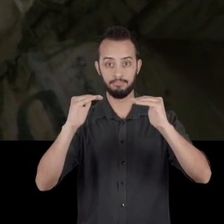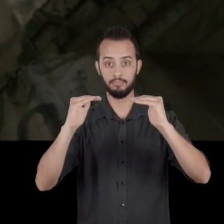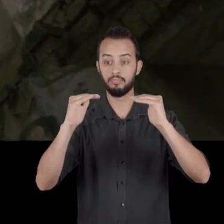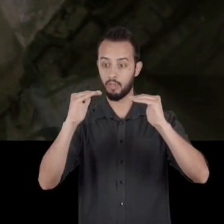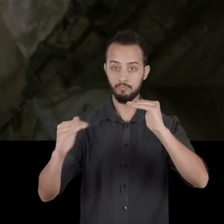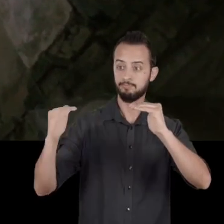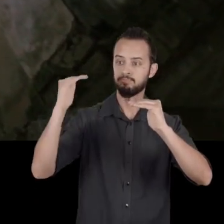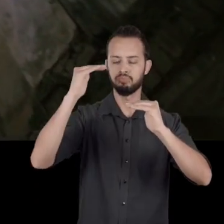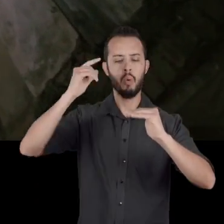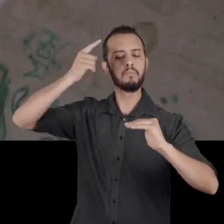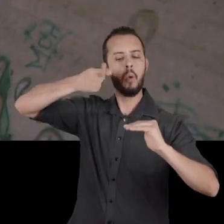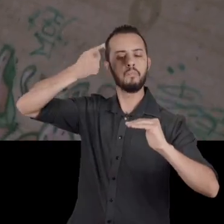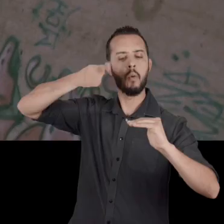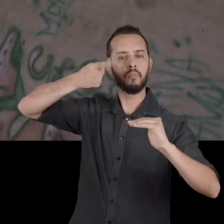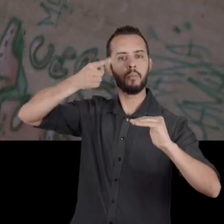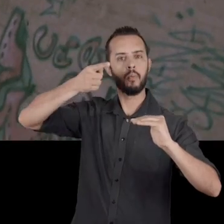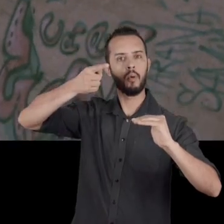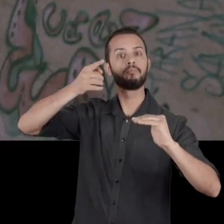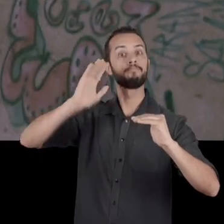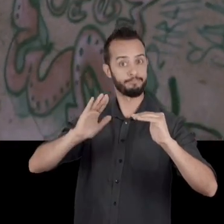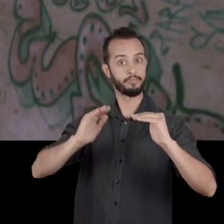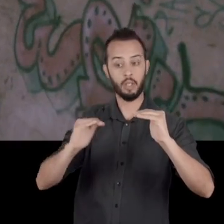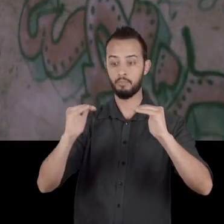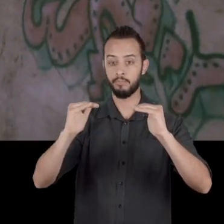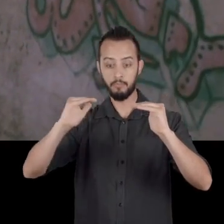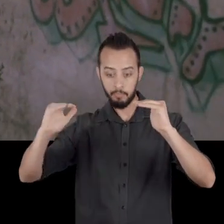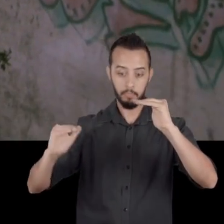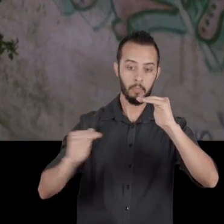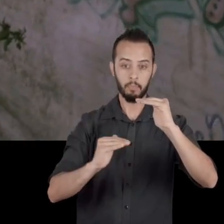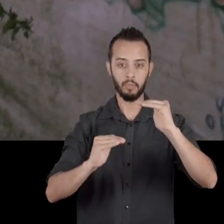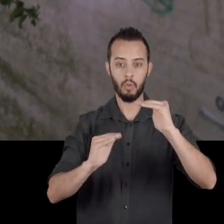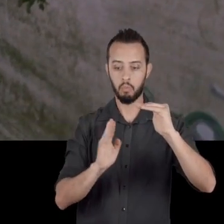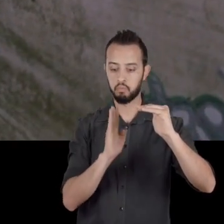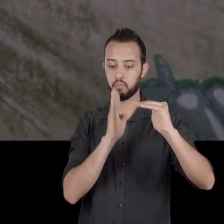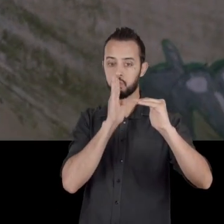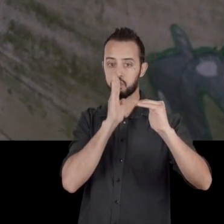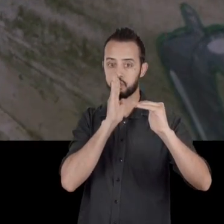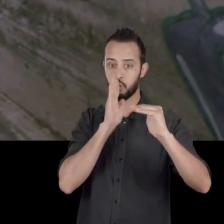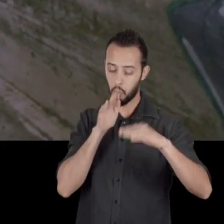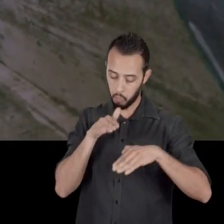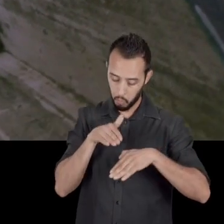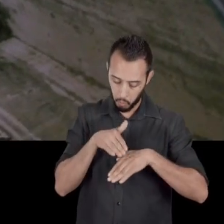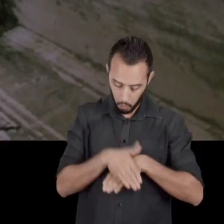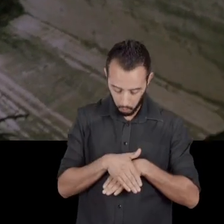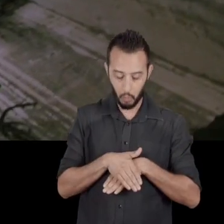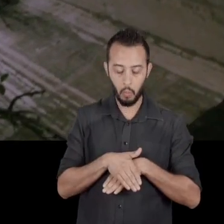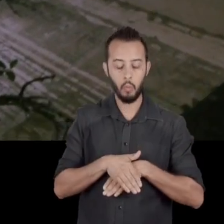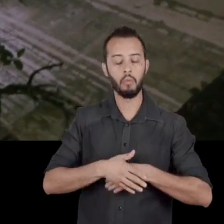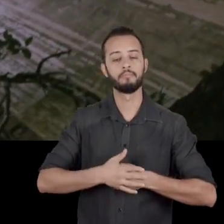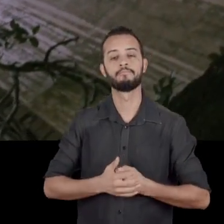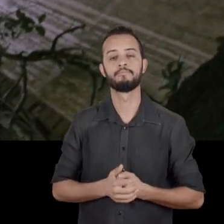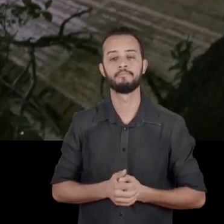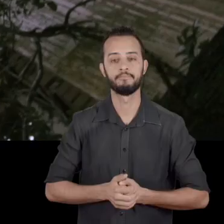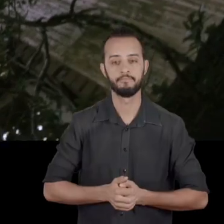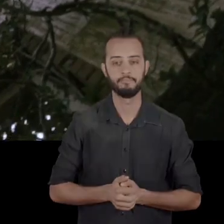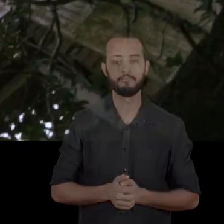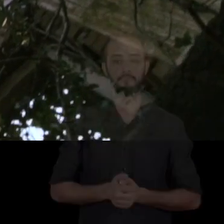a cultura atribui lugares sociais diferentes, assimétricos, a-dominantes e dominados.